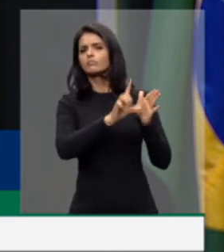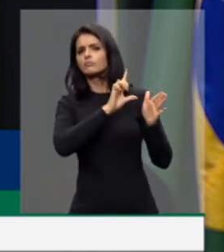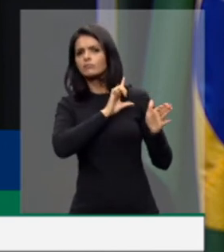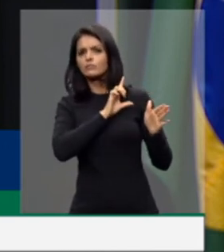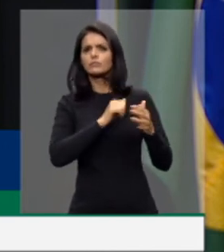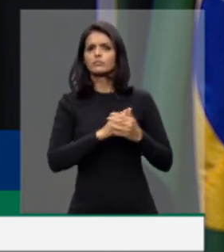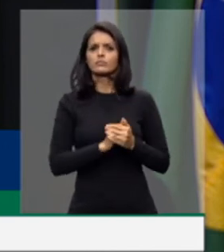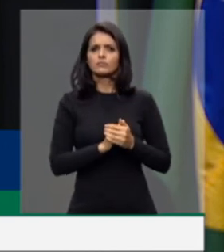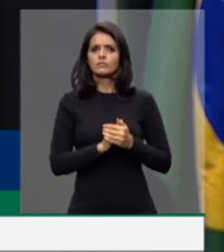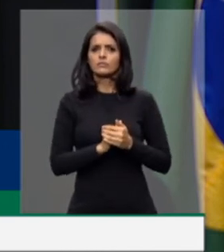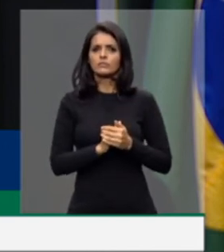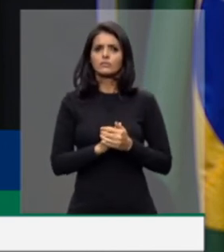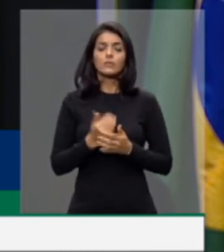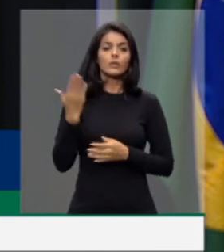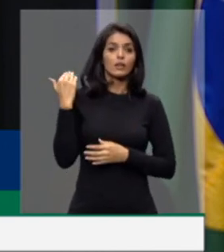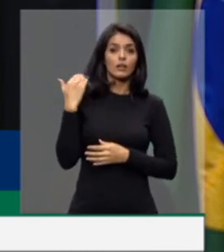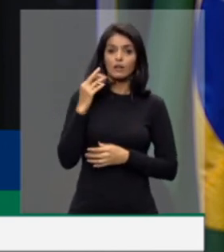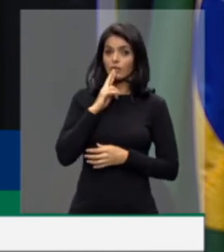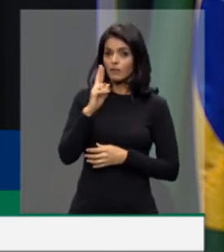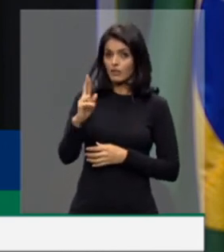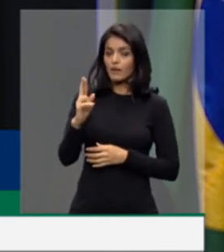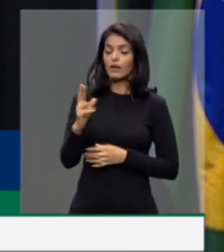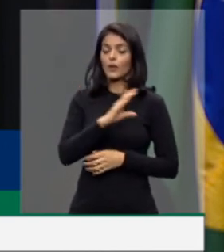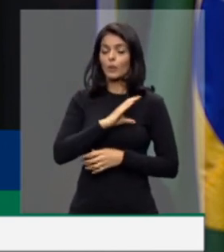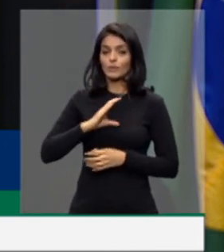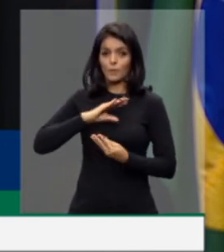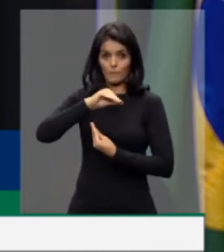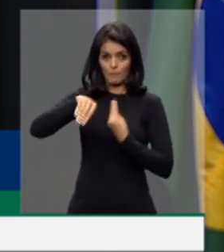BLICOS, CONTEÚDOS SIMULAR, ADICIONALMENTE, JULGAMOS ADEQUADO ACOLHER EMPRESAS QUE